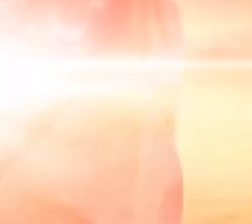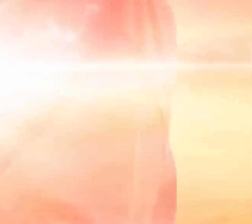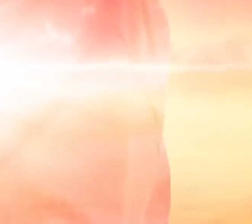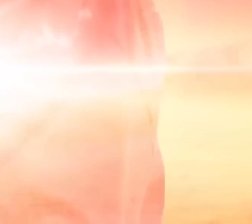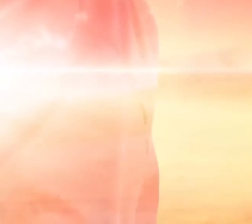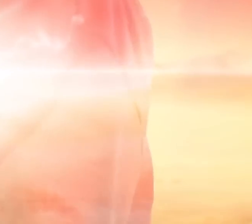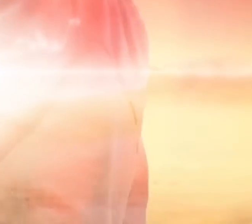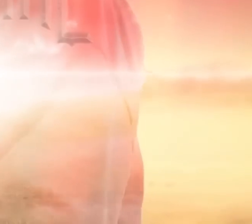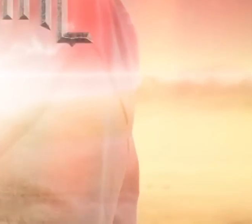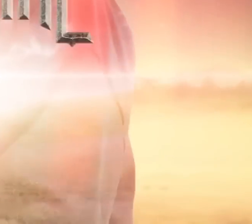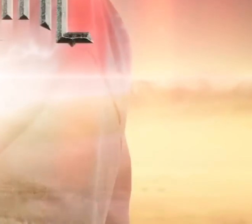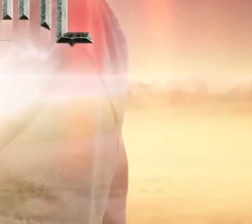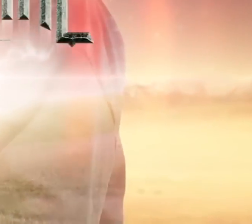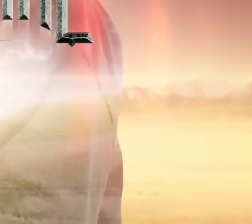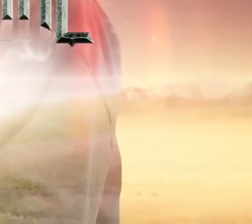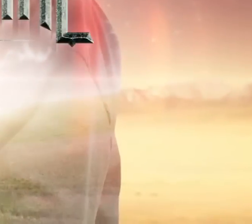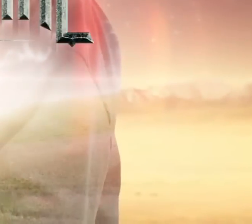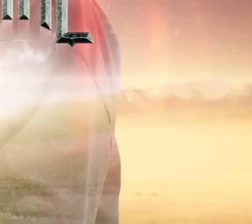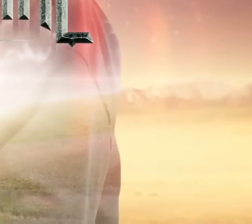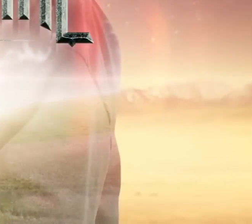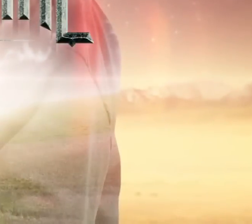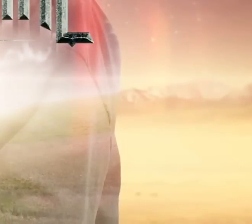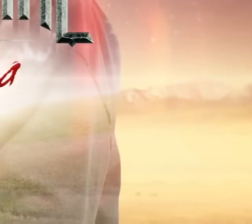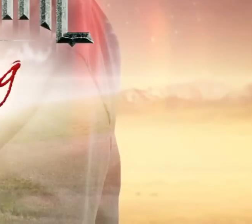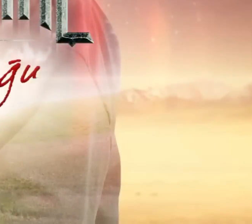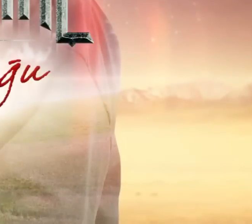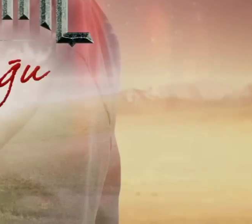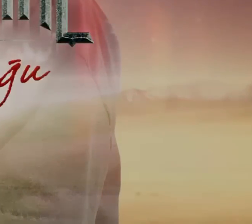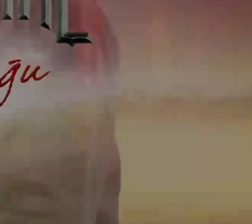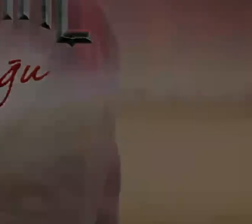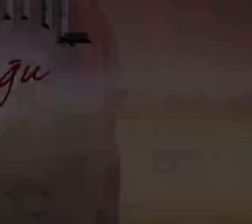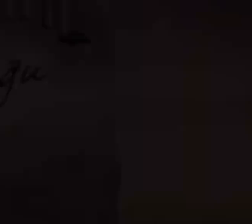"BU DİZİDE İÇ ANADOLU ŞİVESİ YER ALMAKTADIR"